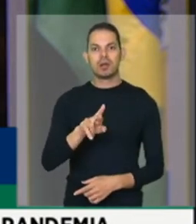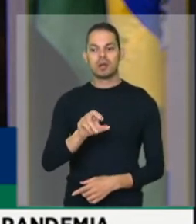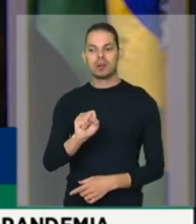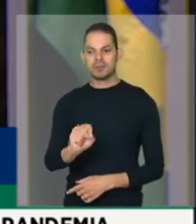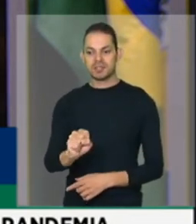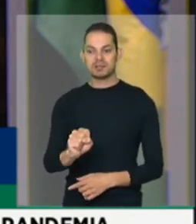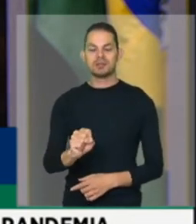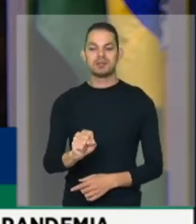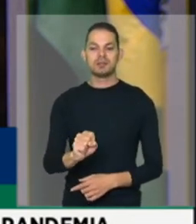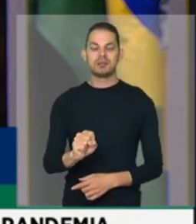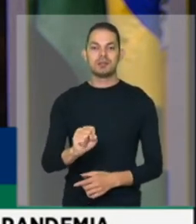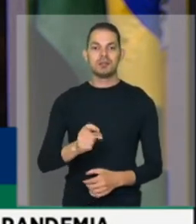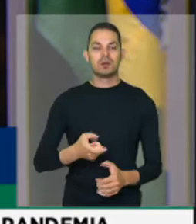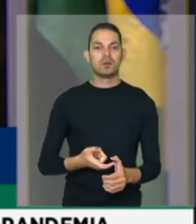A EXTINÇÃO DO EMPACA UÉ , PROPÕE OUTROS PROGRAMAS DE